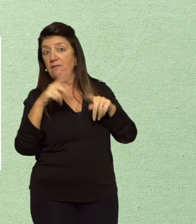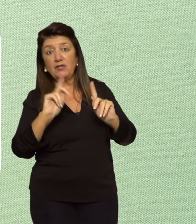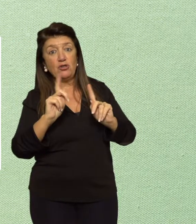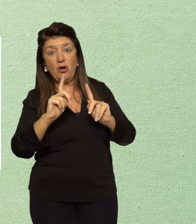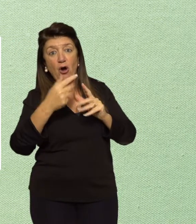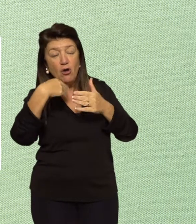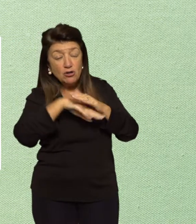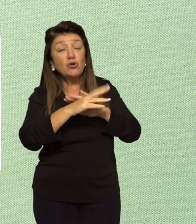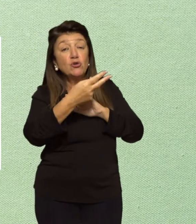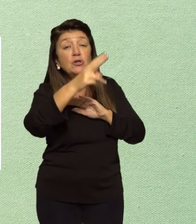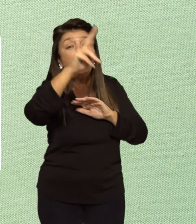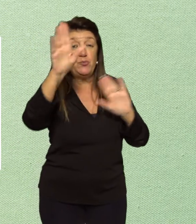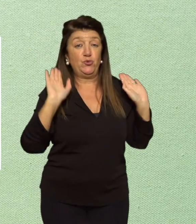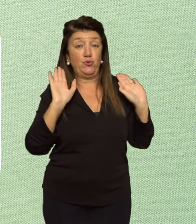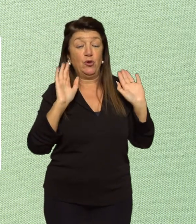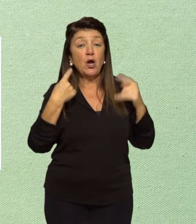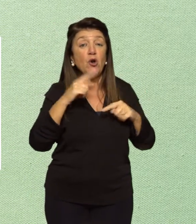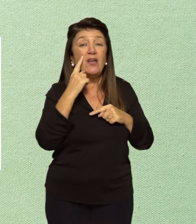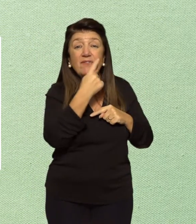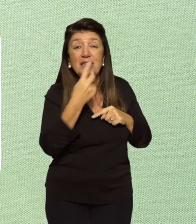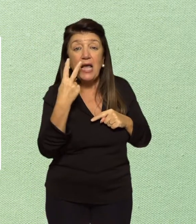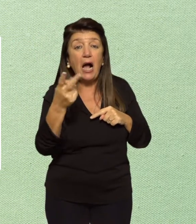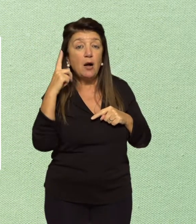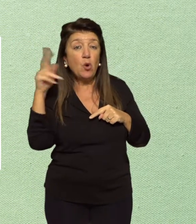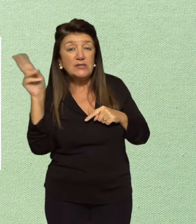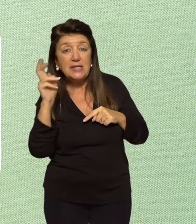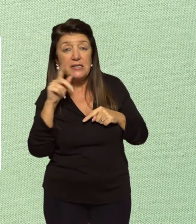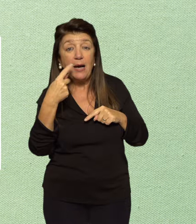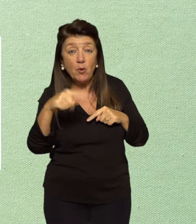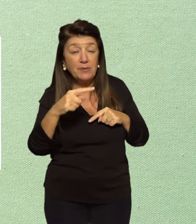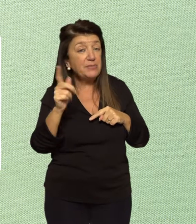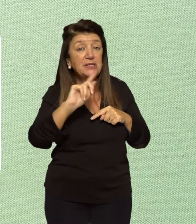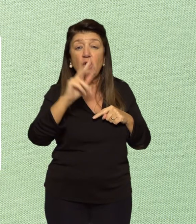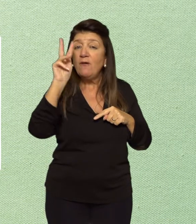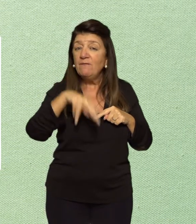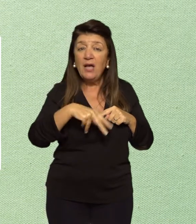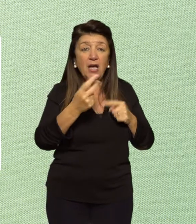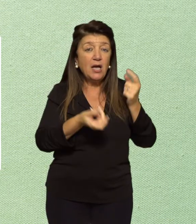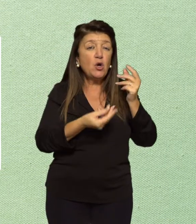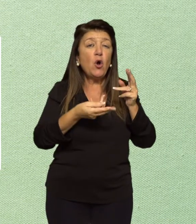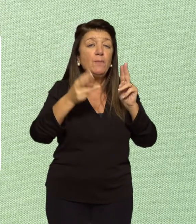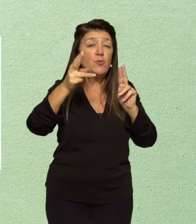vediamo. Quindi è un fenomeno tra l'altro molto trasversale che non riguarda solo una certa parte